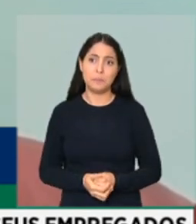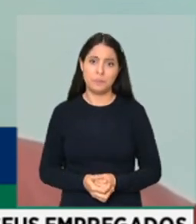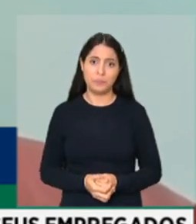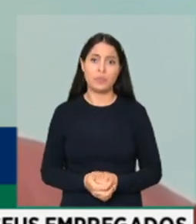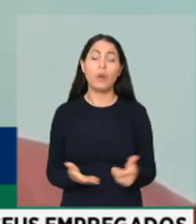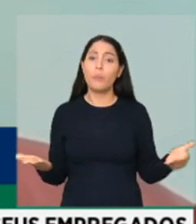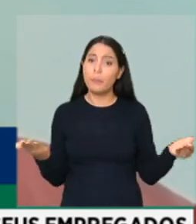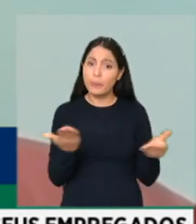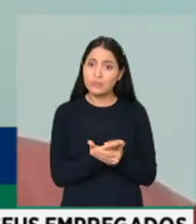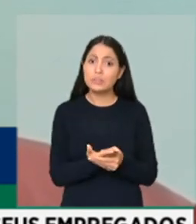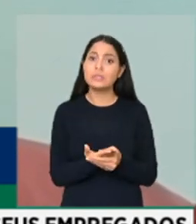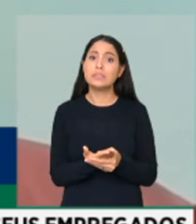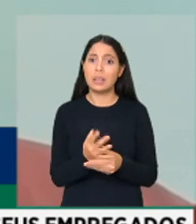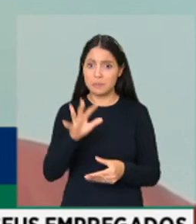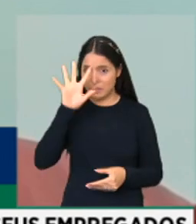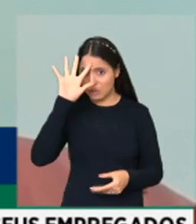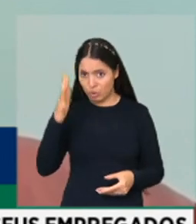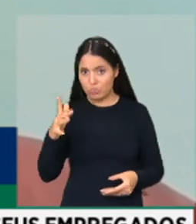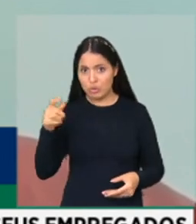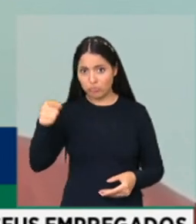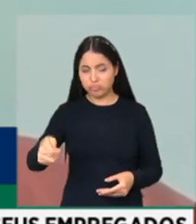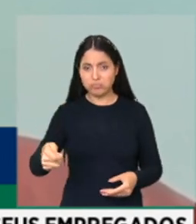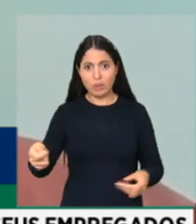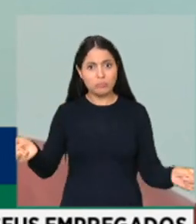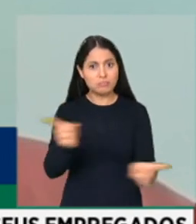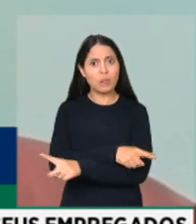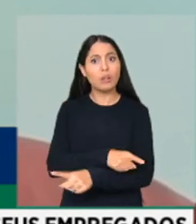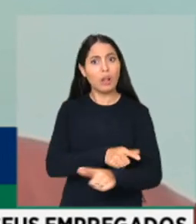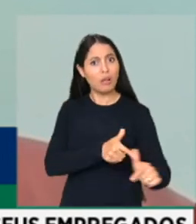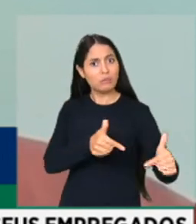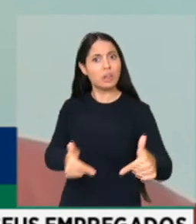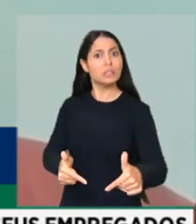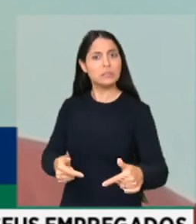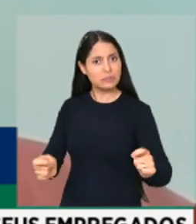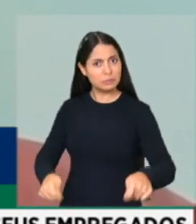ESFORÇOS PARA APOIAR A AÇÃO QUE ESTÁ SENDO FEITA PARA REVERTER ESSA DECISÃO PORQUE